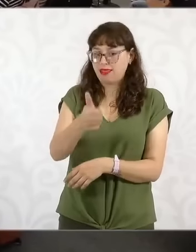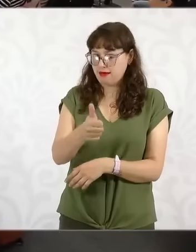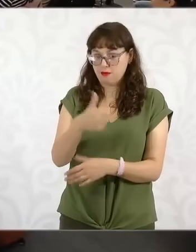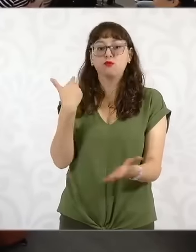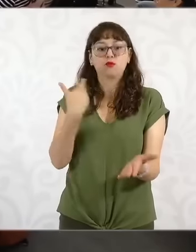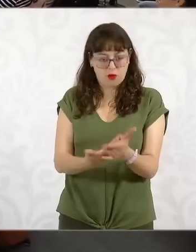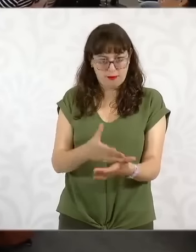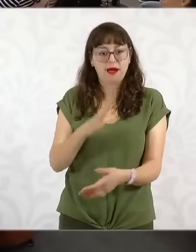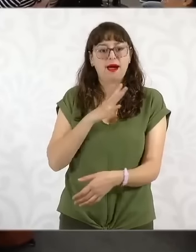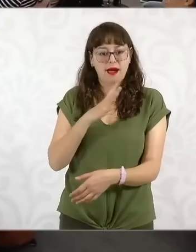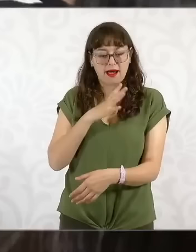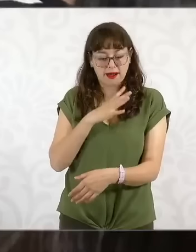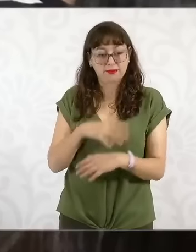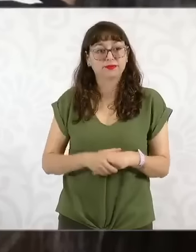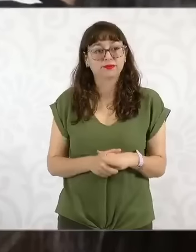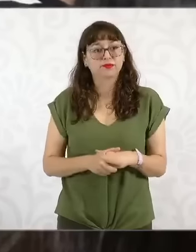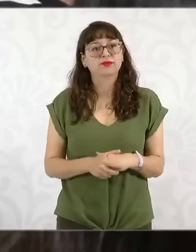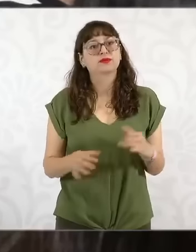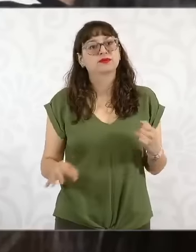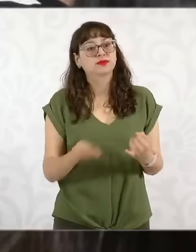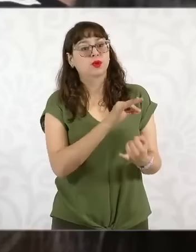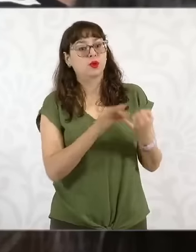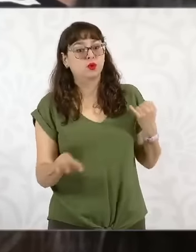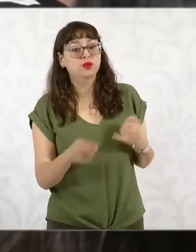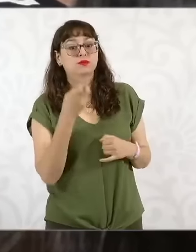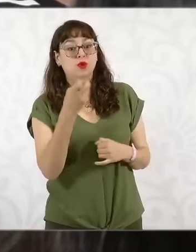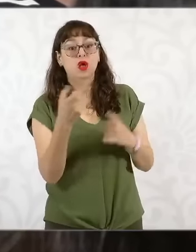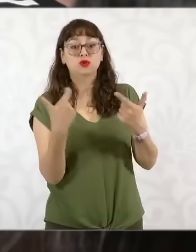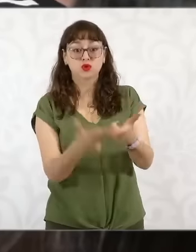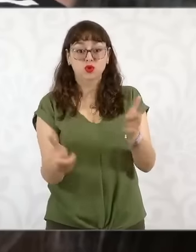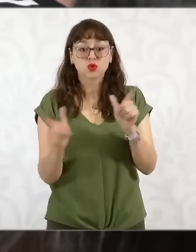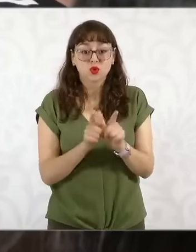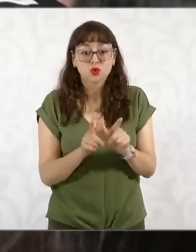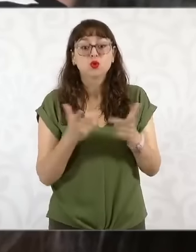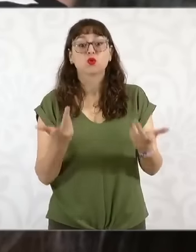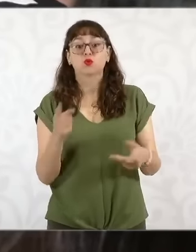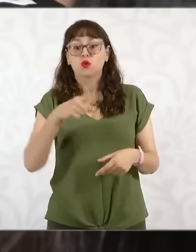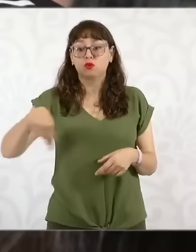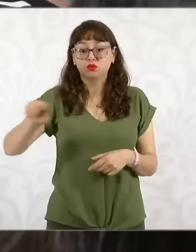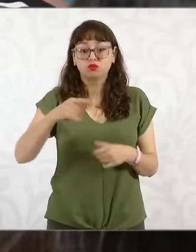le diría precisamente a estos grupos o movimientos que están intentando politizar esta investigación?